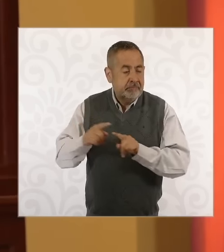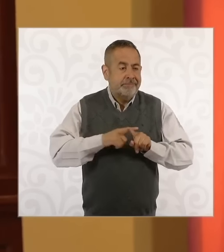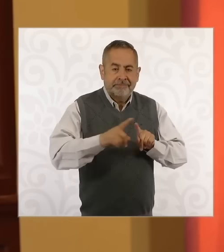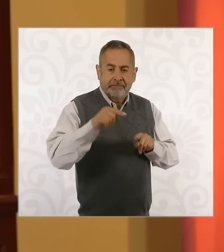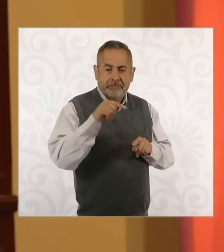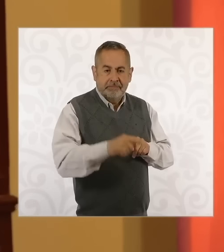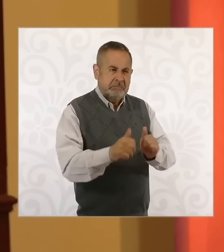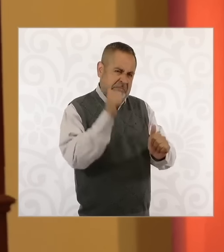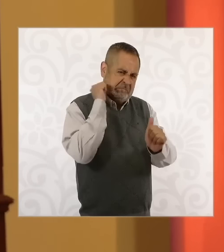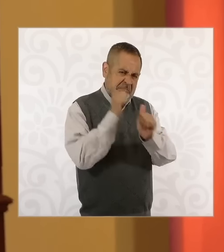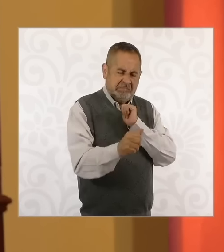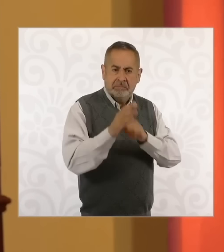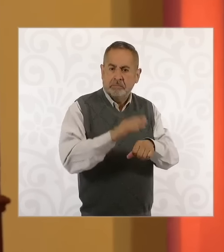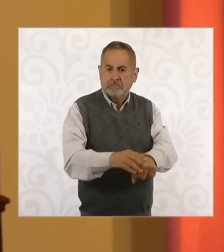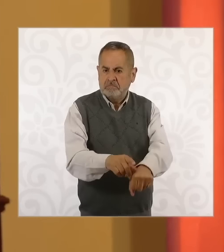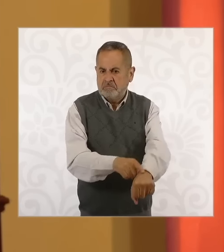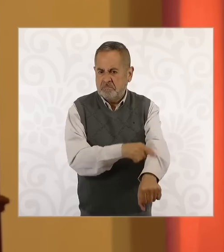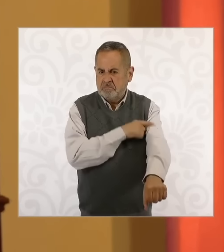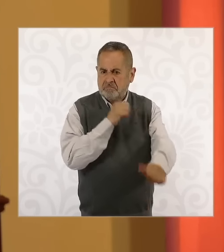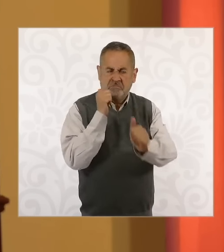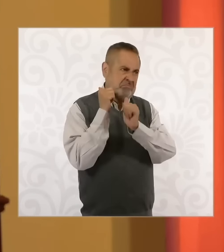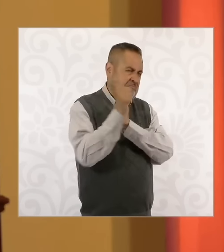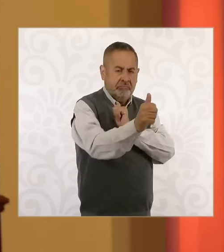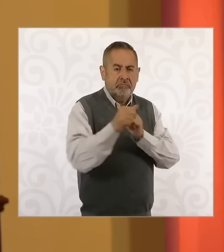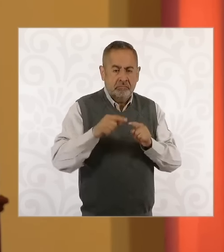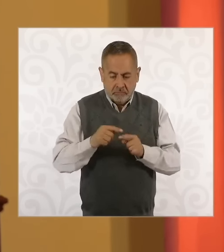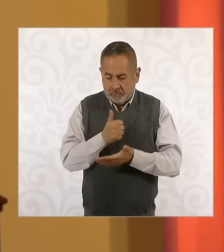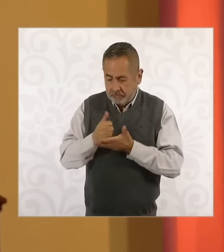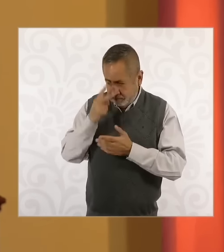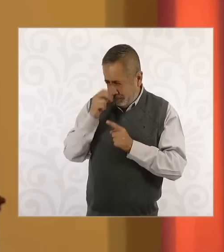que tendrán un recorrido más largo. De la Ciudad de México a Pachuca estamos estimando poquito más